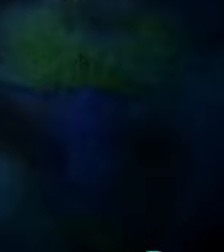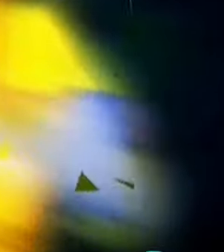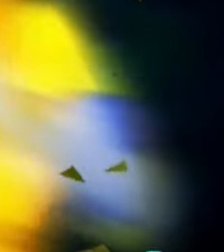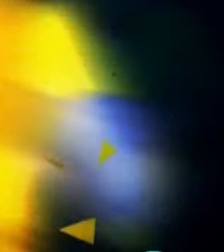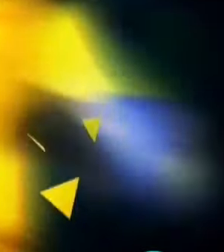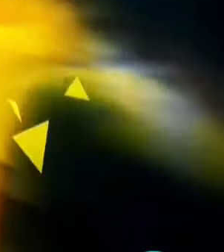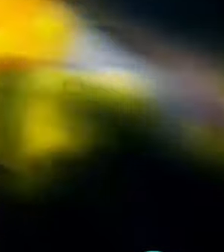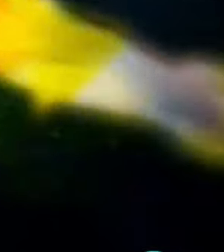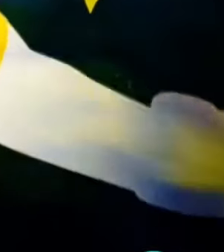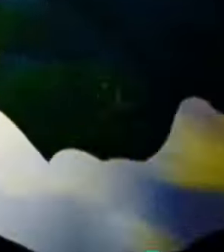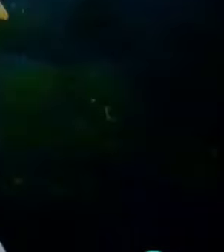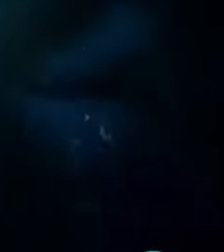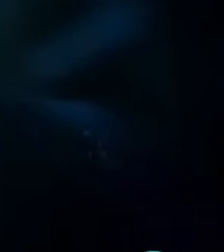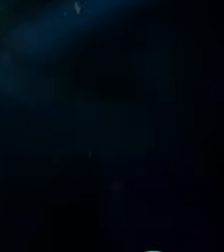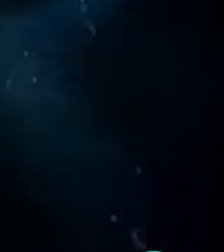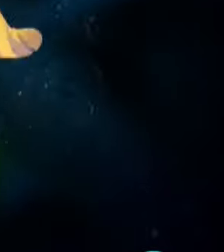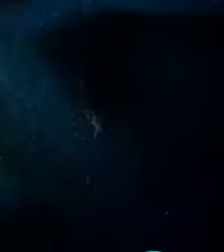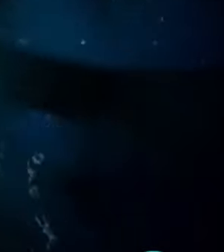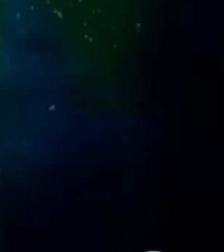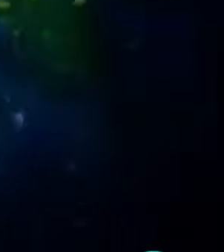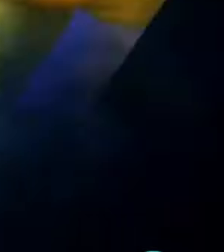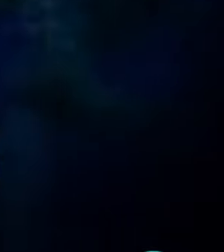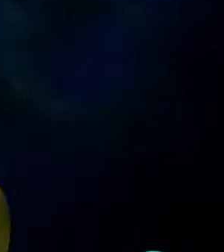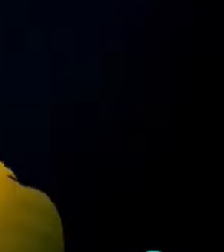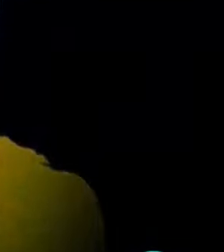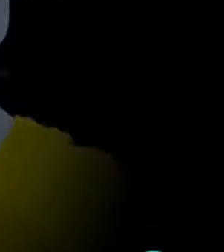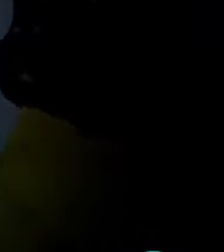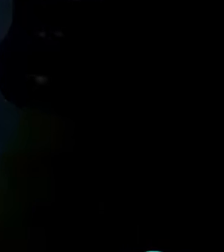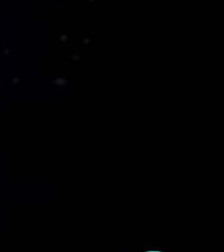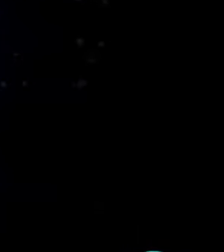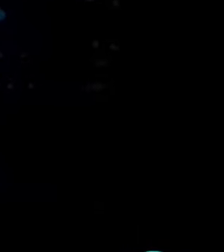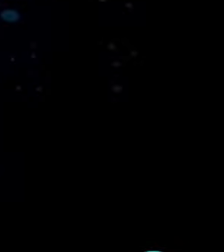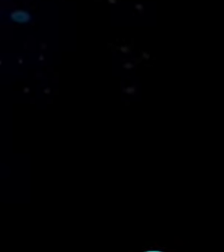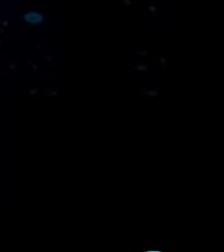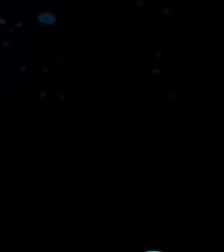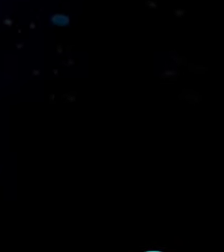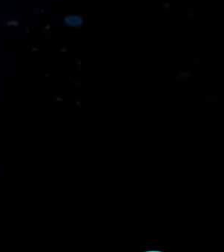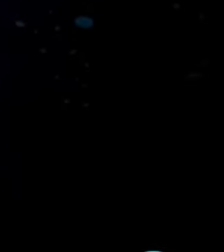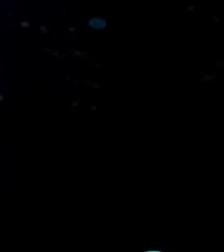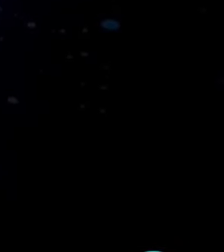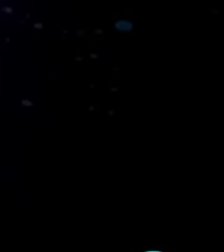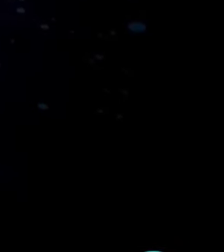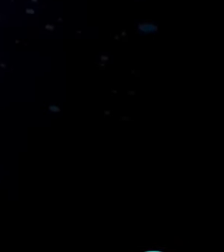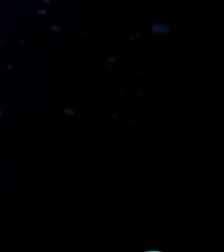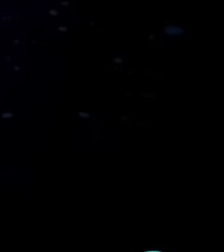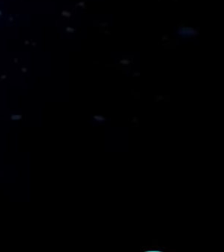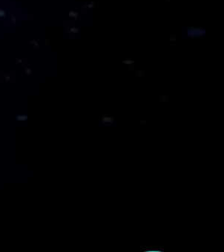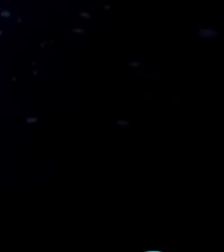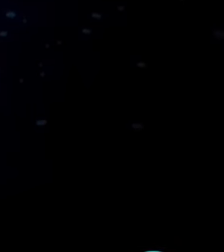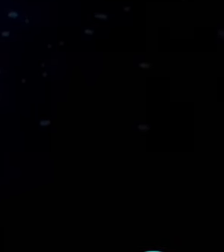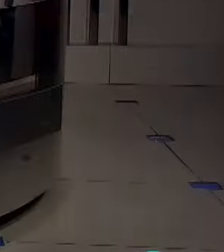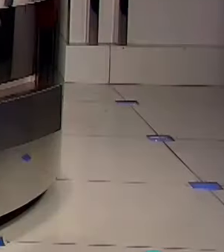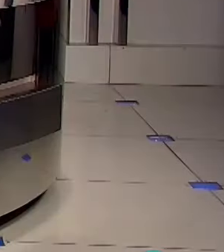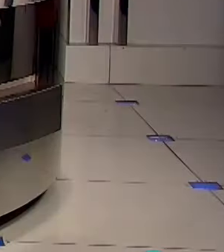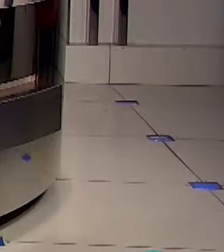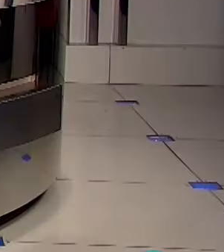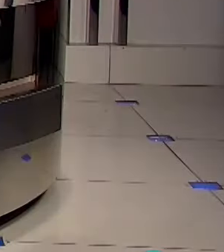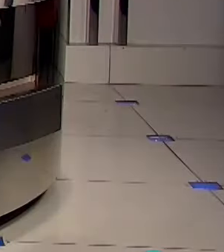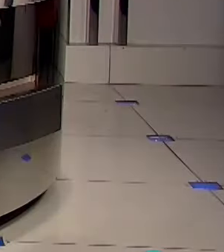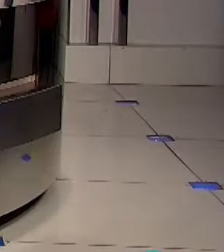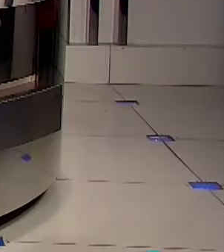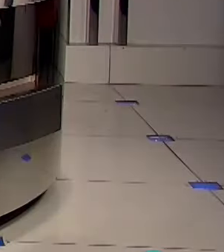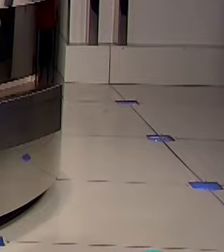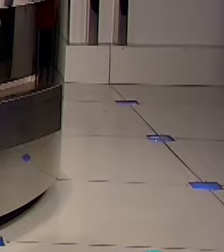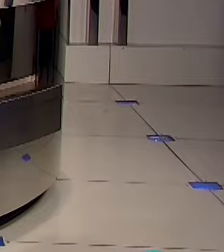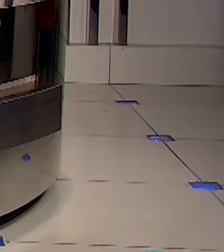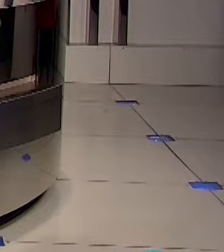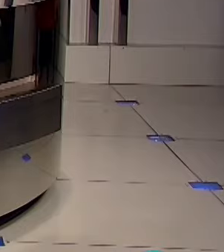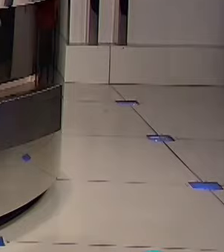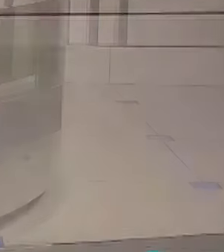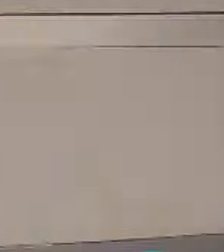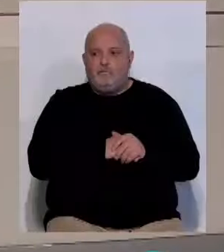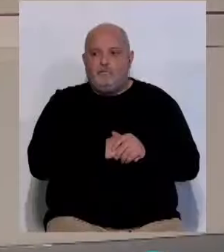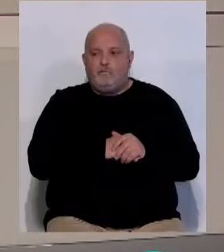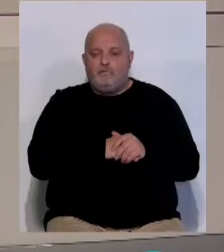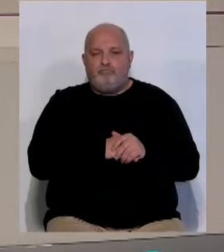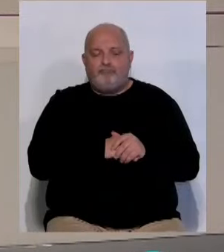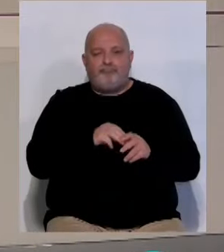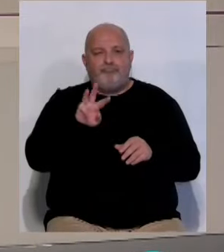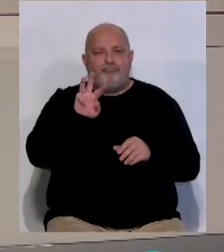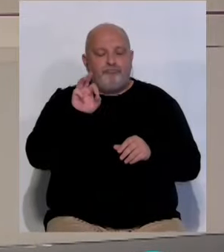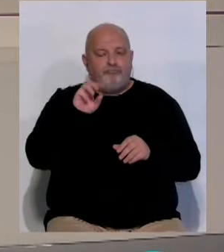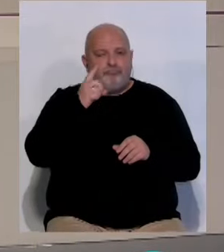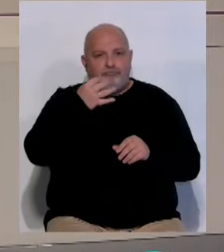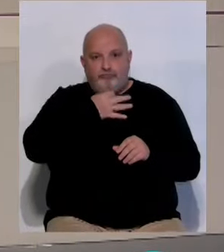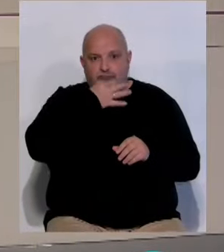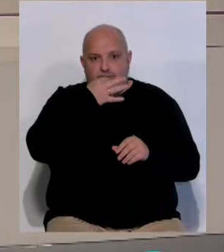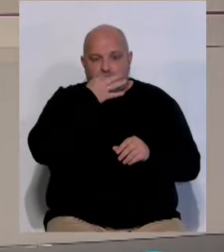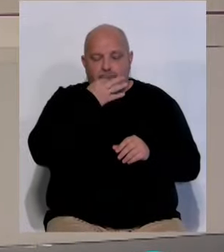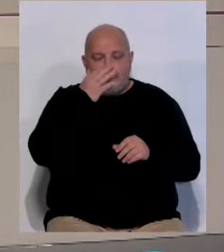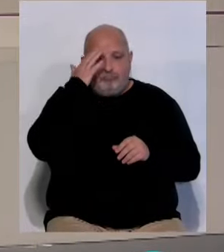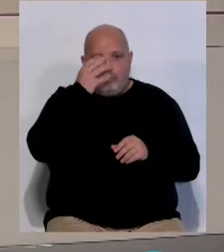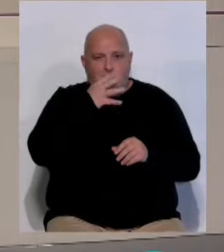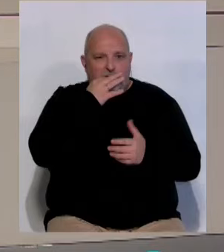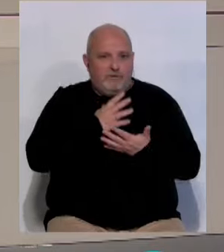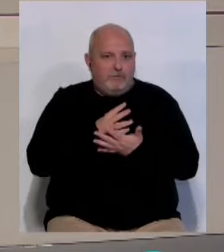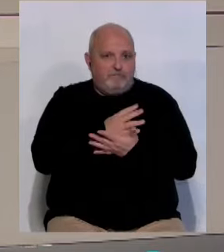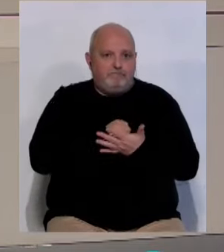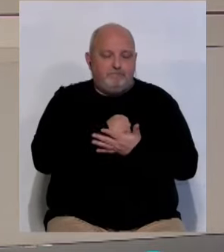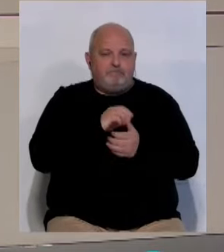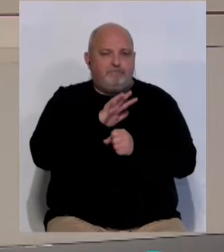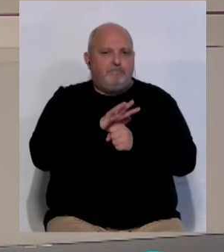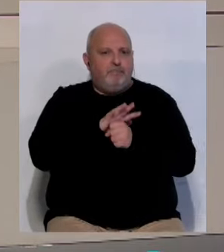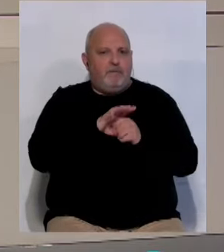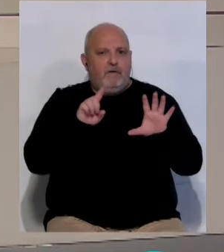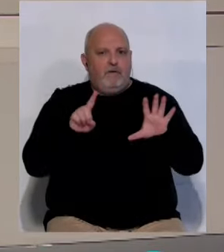[Música] 3 minutos pasan de la 1 del mediodía les saludamos en directo en este martes 6 de febrero